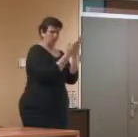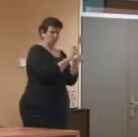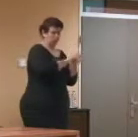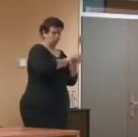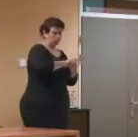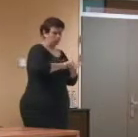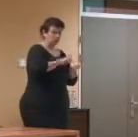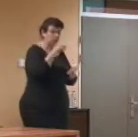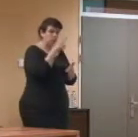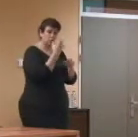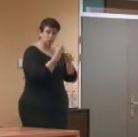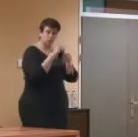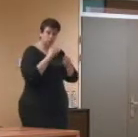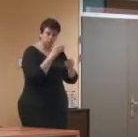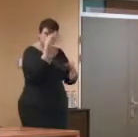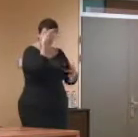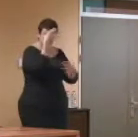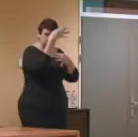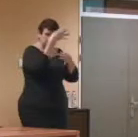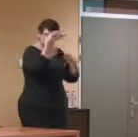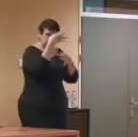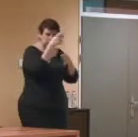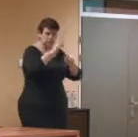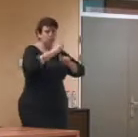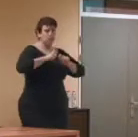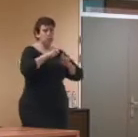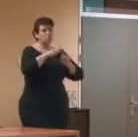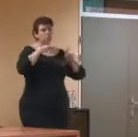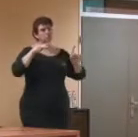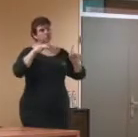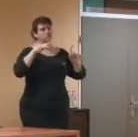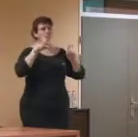un trabajo exhaustivo podría aportarnos una visión panorámica, particularmente